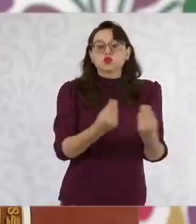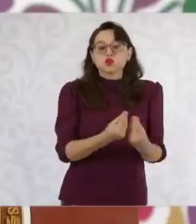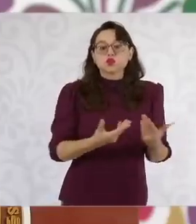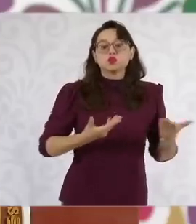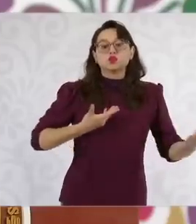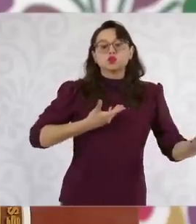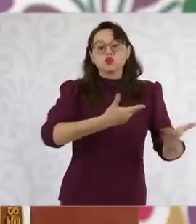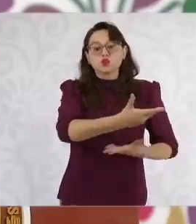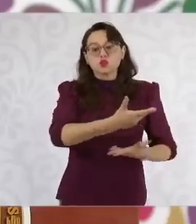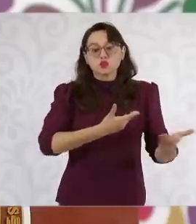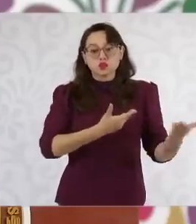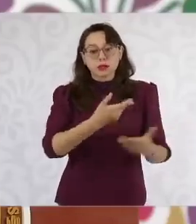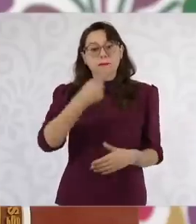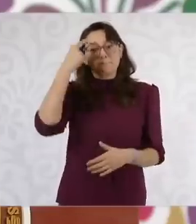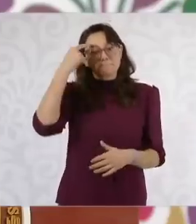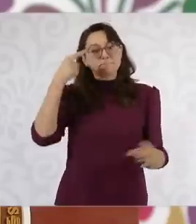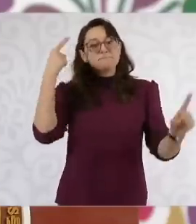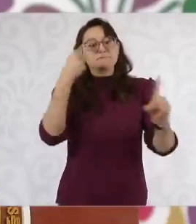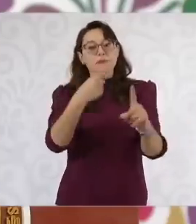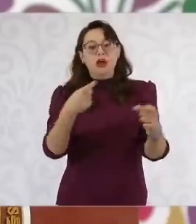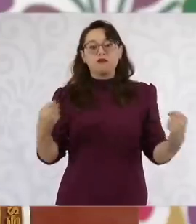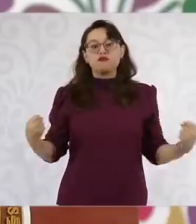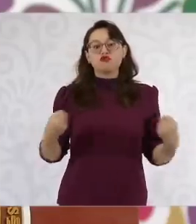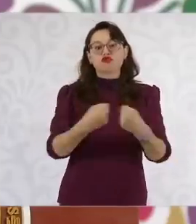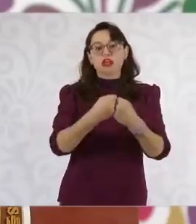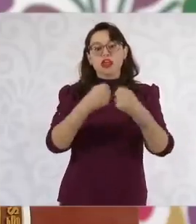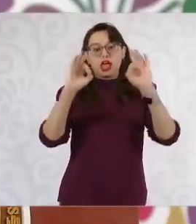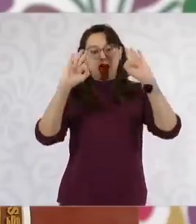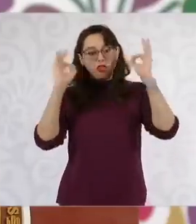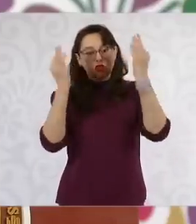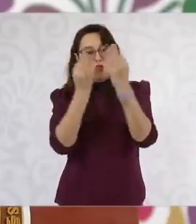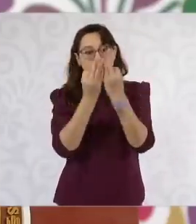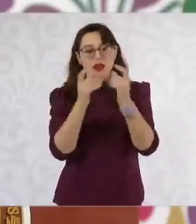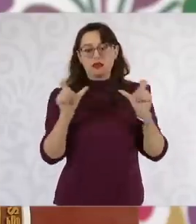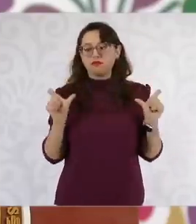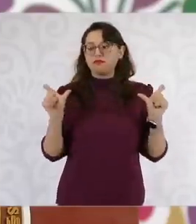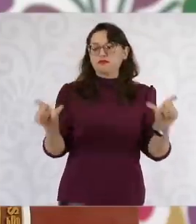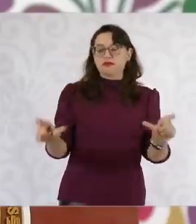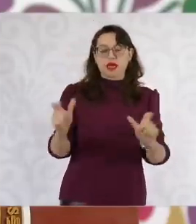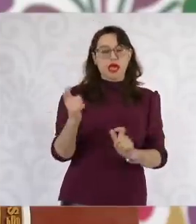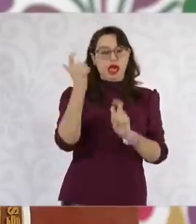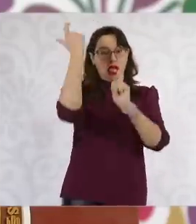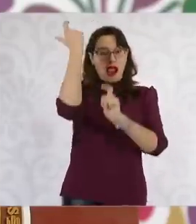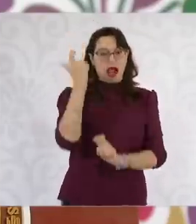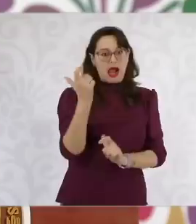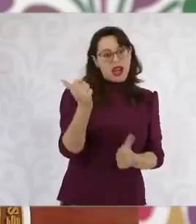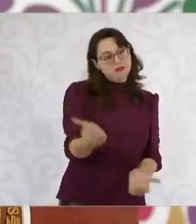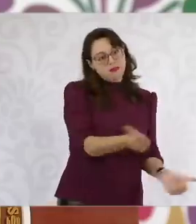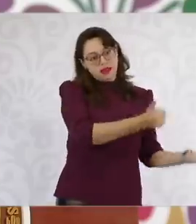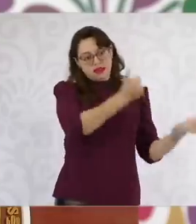las fronteras en las aduanas pues puede evitarse el tráfico de armas de Estados Unidos a México